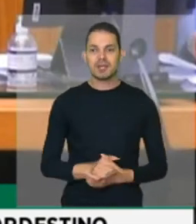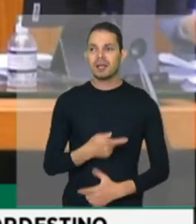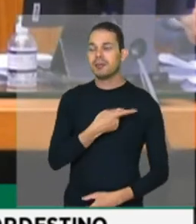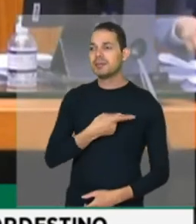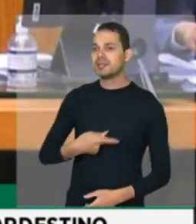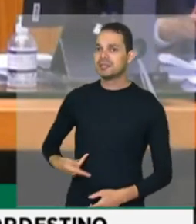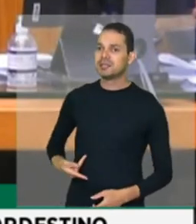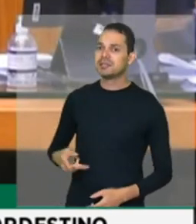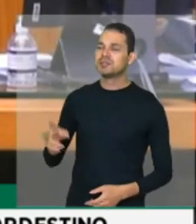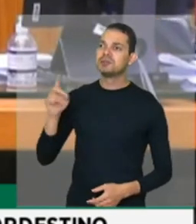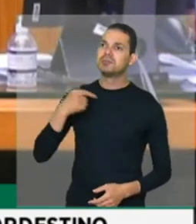PRESIDENTE, EU LEMBRO QUE ESSE DERRAMAMENTO DE ÓLEO TEVE UM